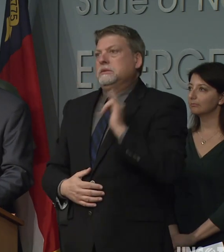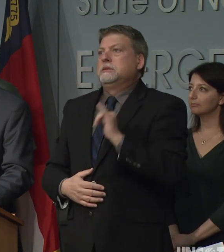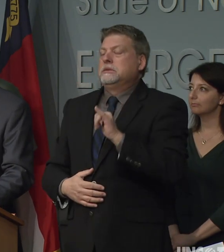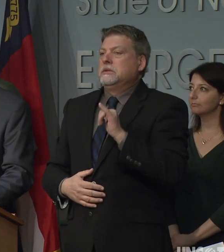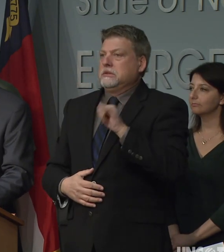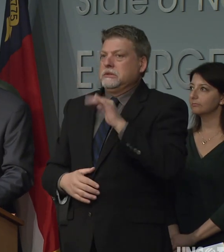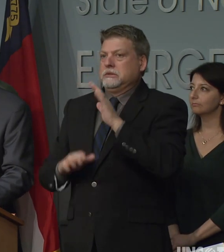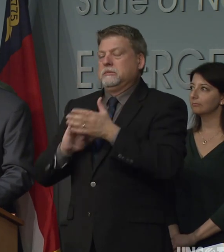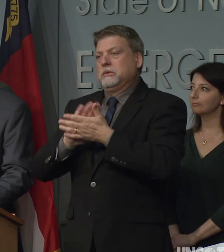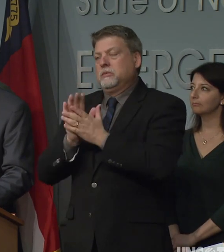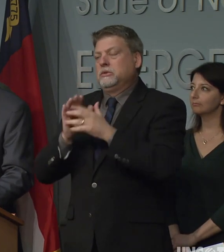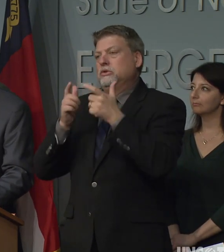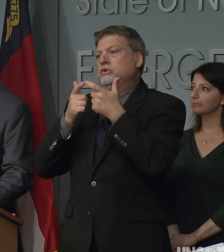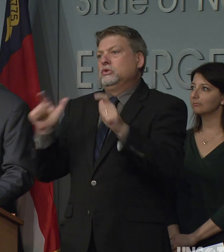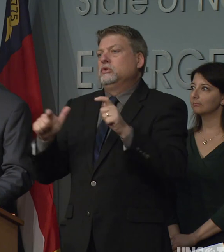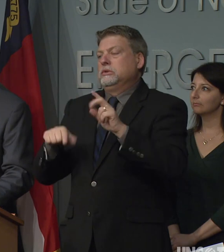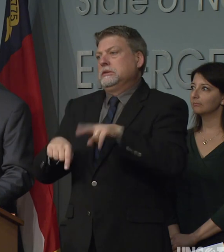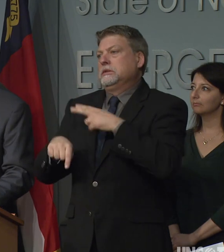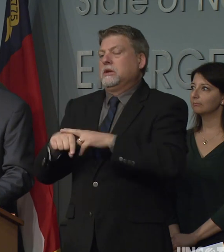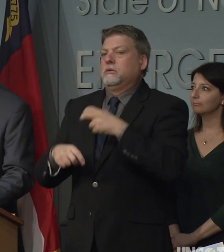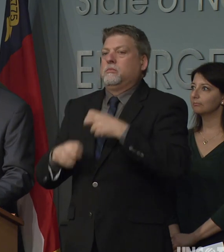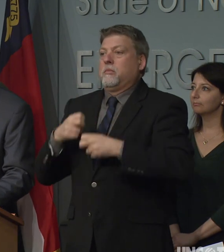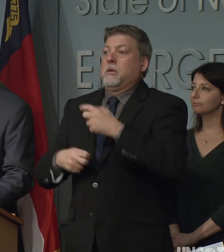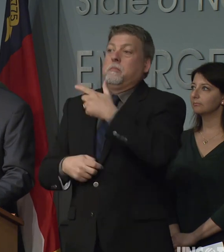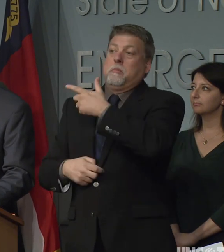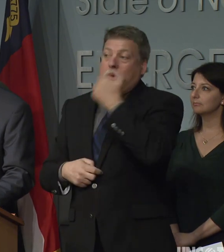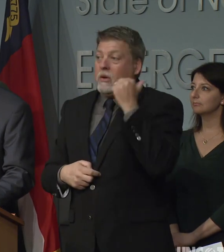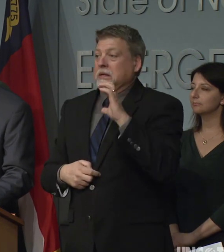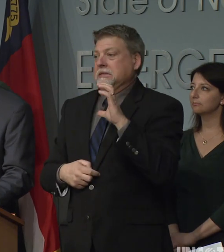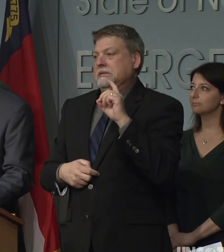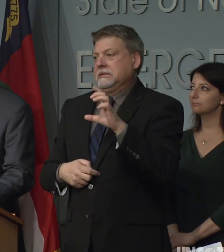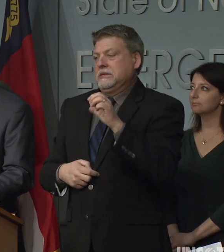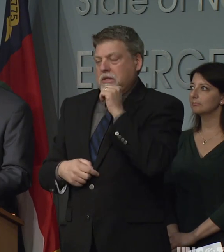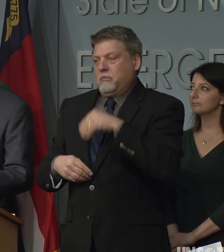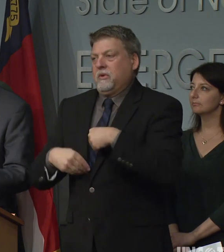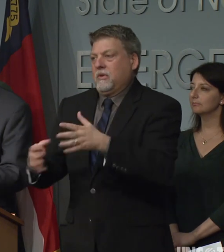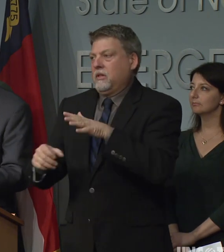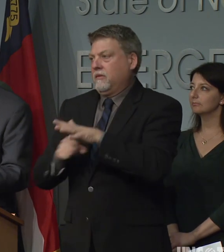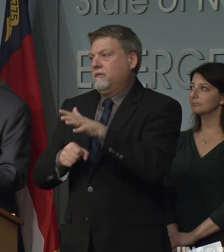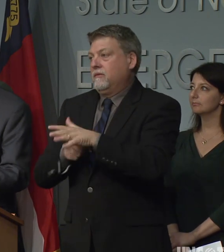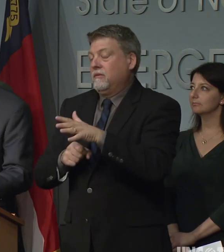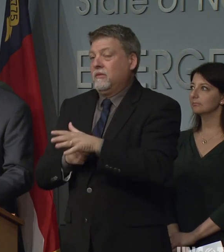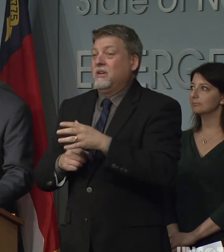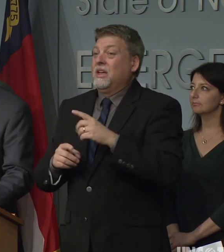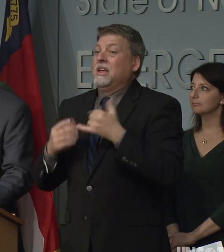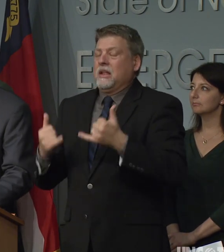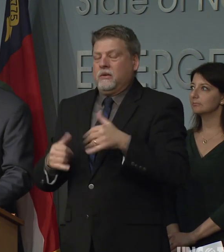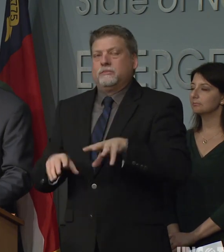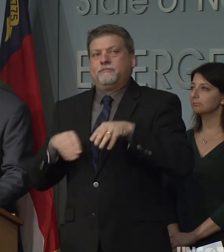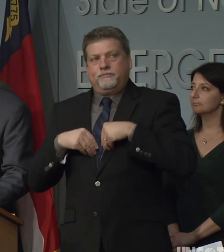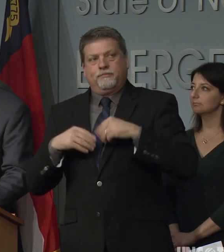Ellos se han empezado a dar cuenta que este es un verdadero problema que ha sido ocasionado por la falta de suministros de